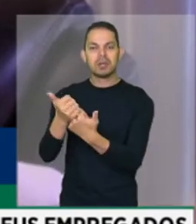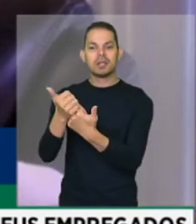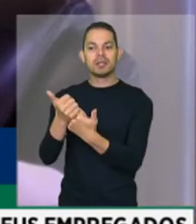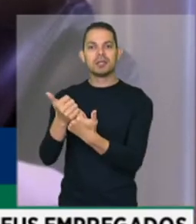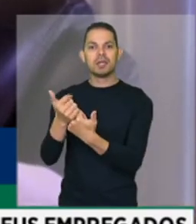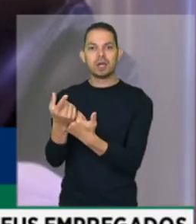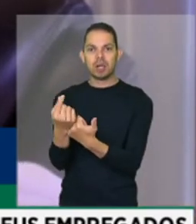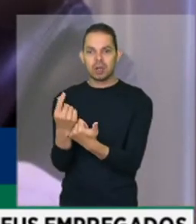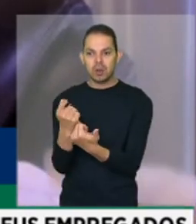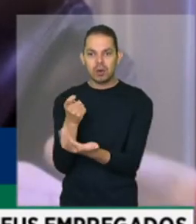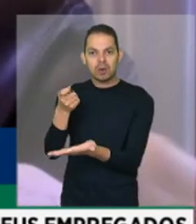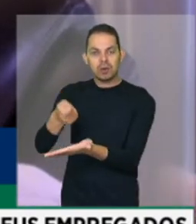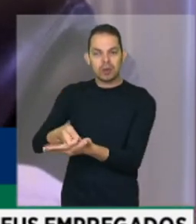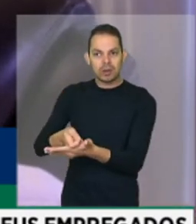AONDE ELOGIA, APOIA SE PERCEBE